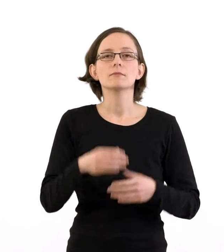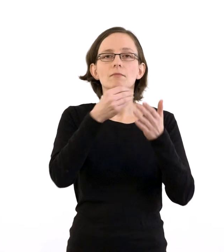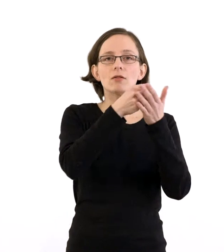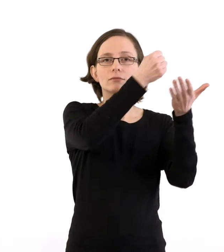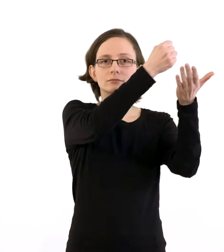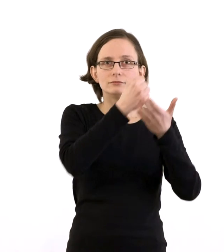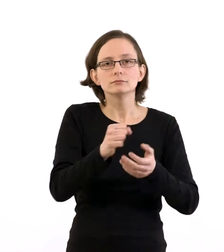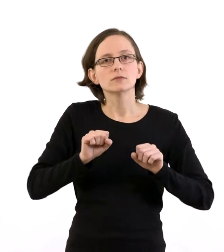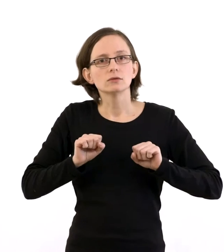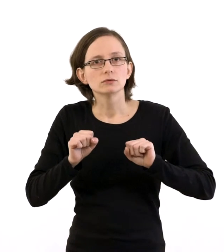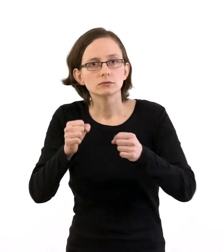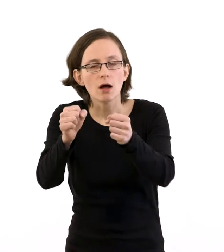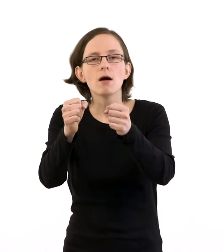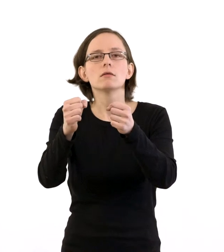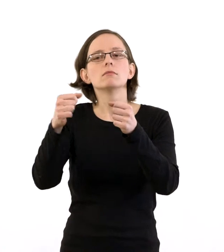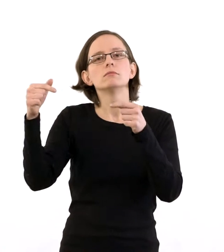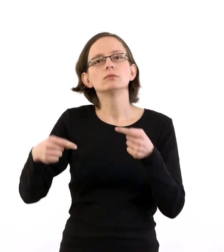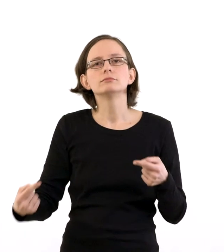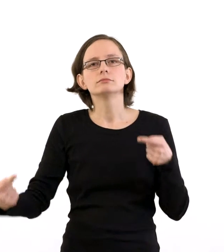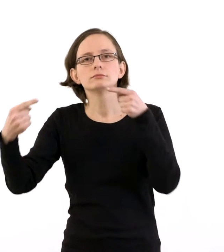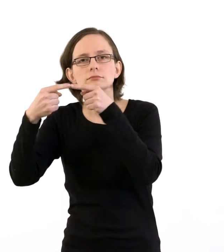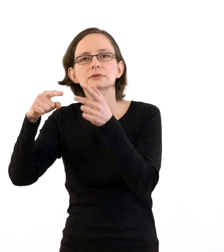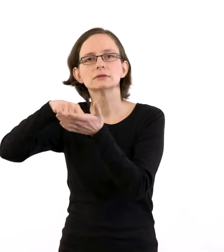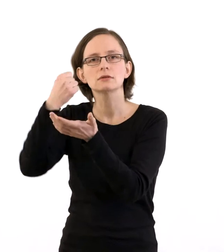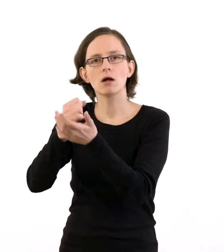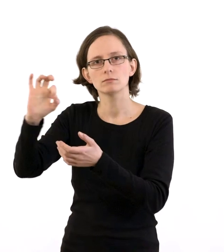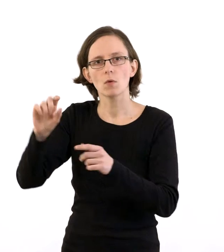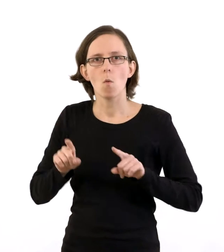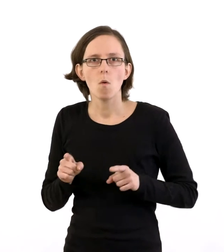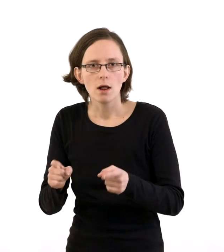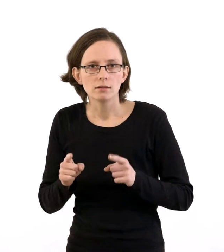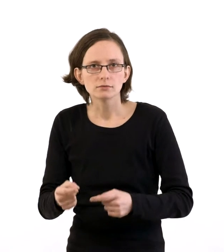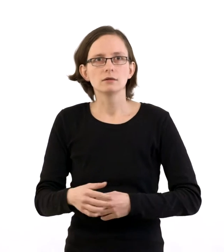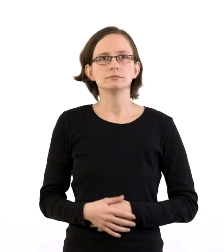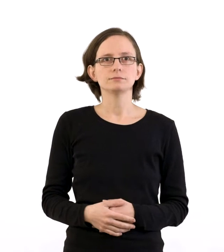Działania finansowane z dotacji/grantu muszą mieścić się w celach statutowych organizacji.